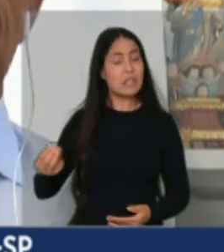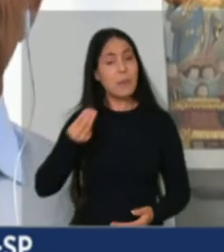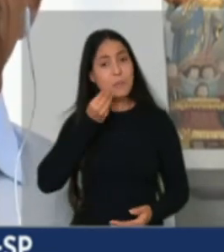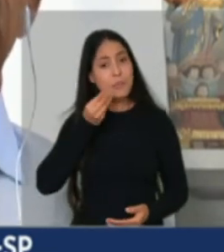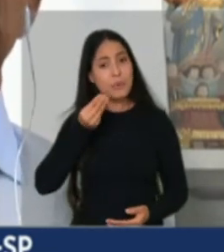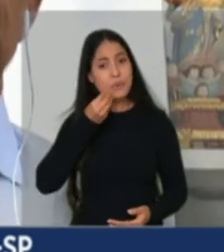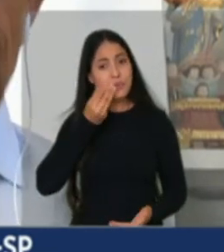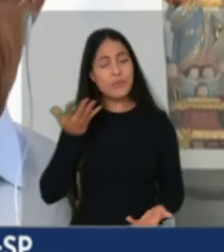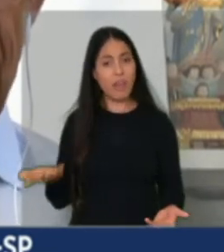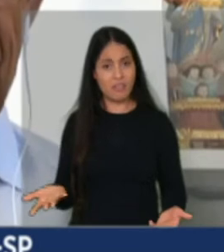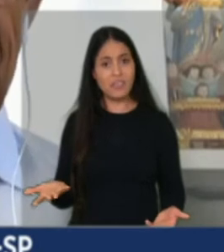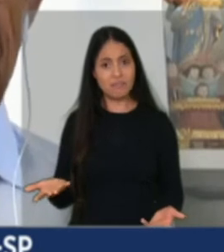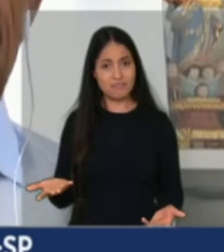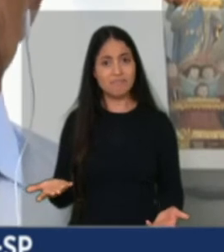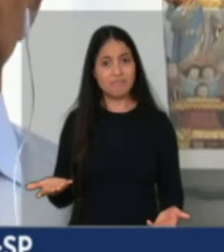INSTRUMENTO DE CRISTO, DA